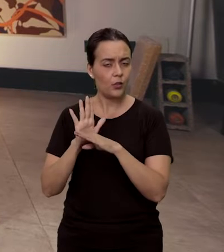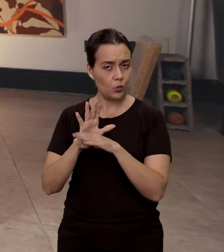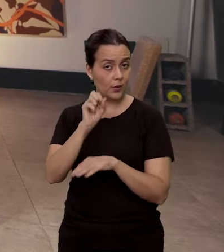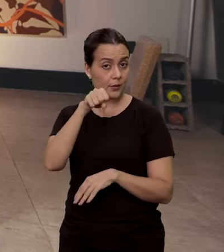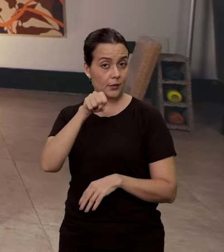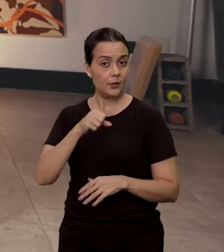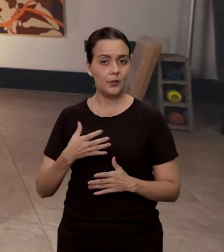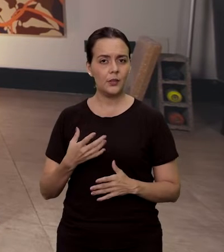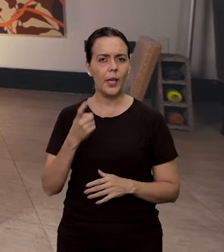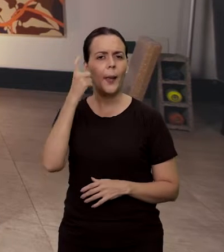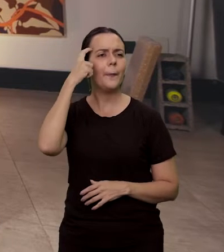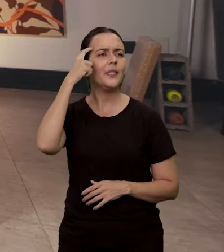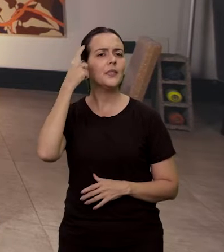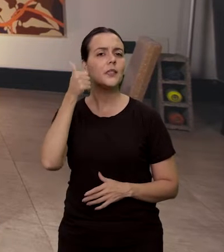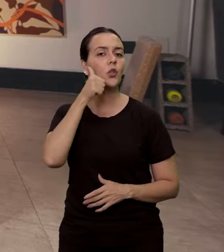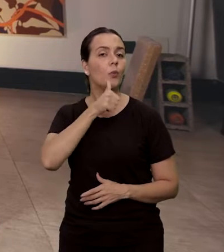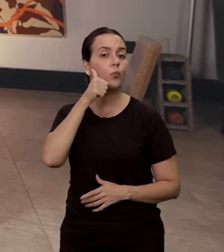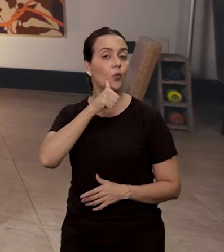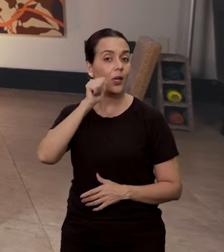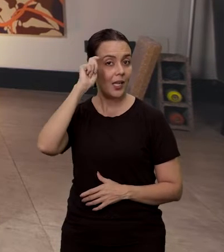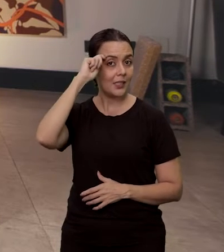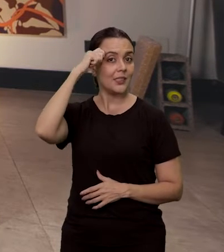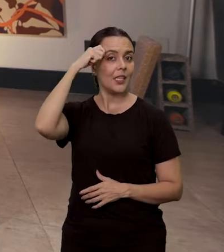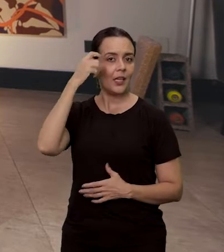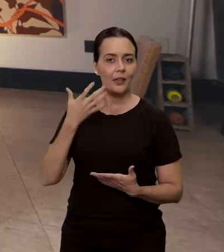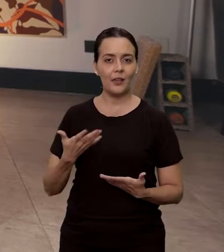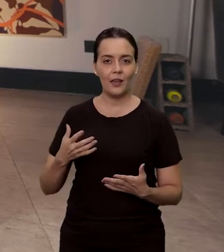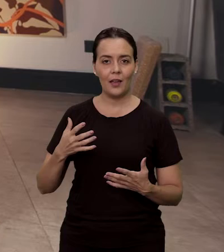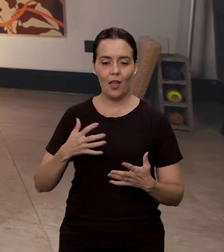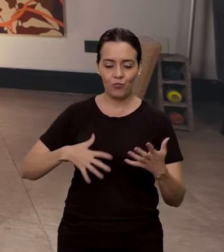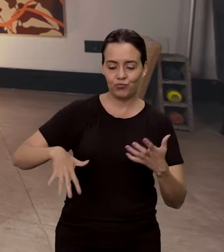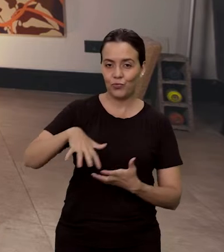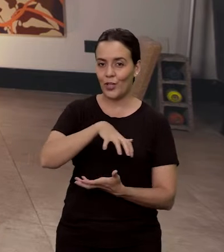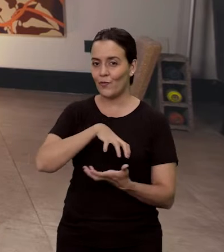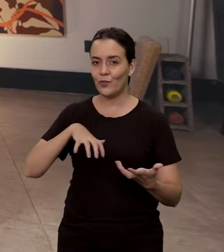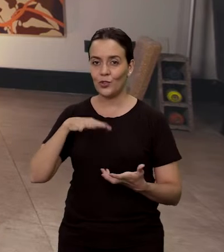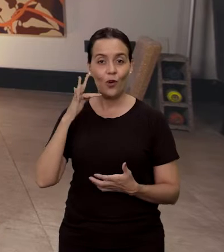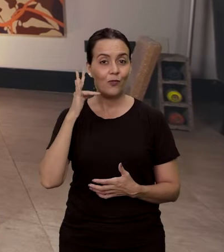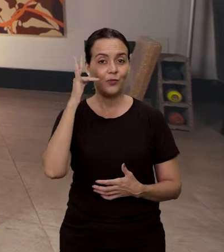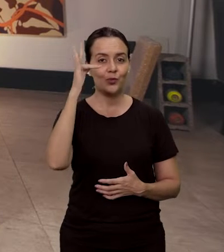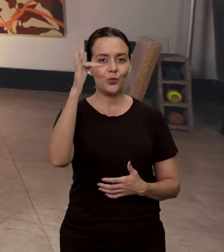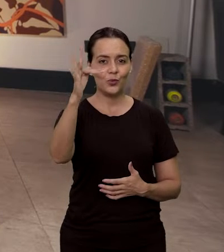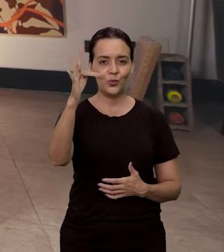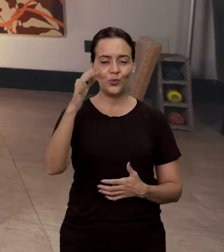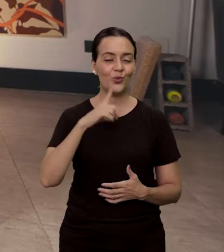[Katiúscia] E pensando em mulheres pretas, que é um ato revolucionário, no futuro a gente pode dizer que a grande revolução